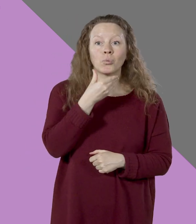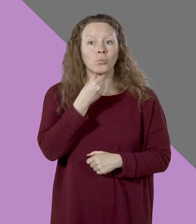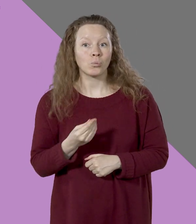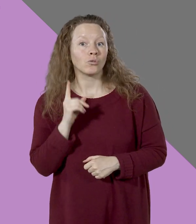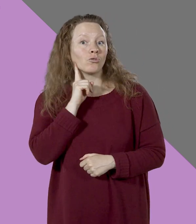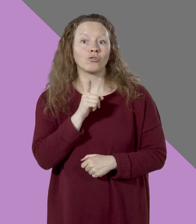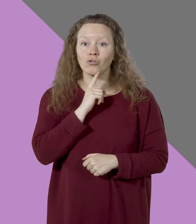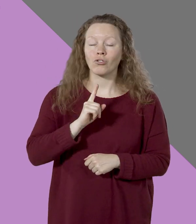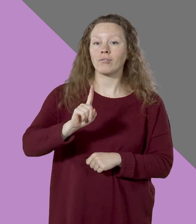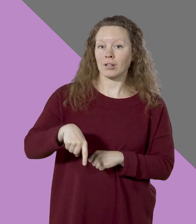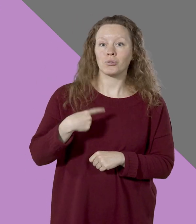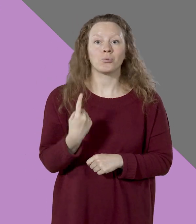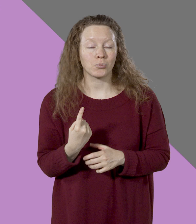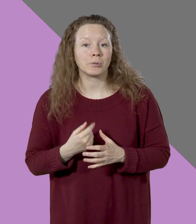en döv ungdom för ett år.